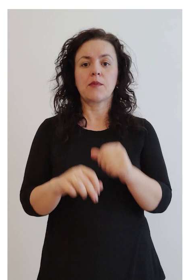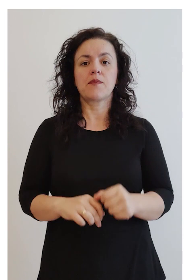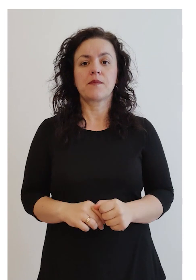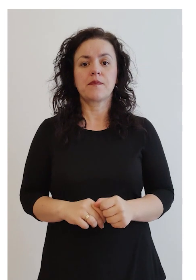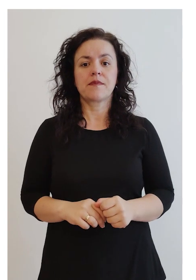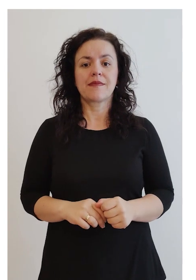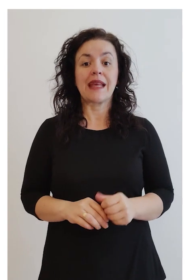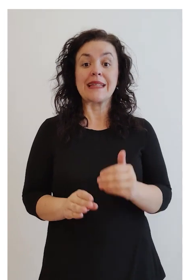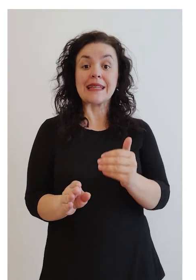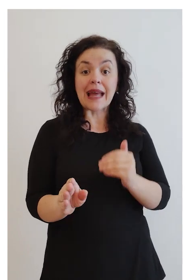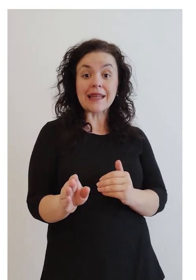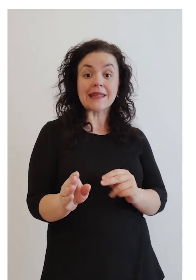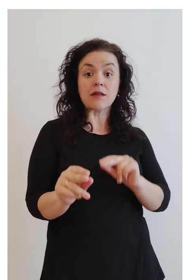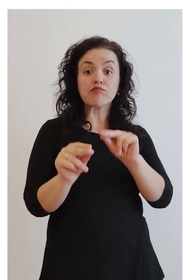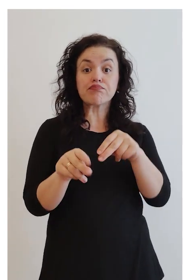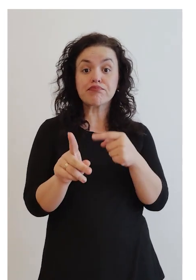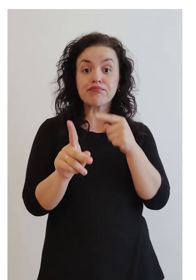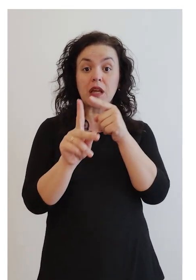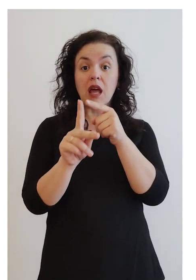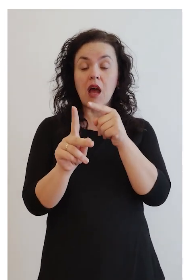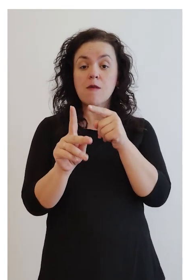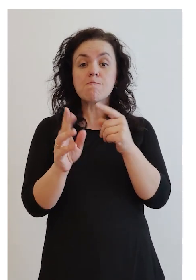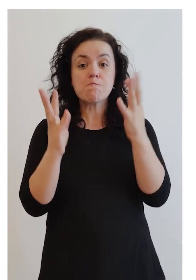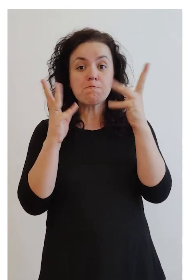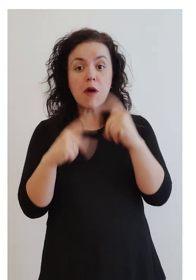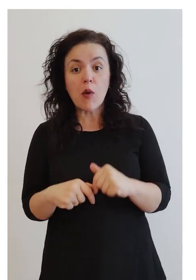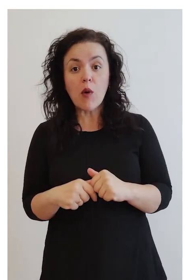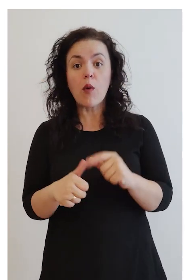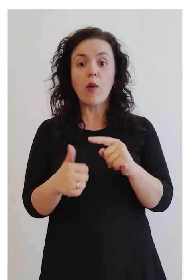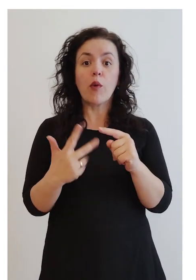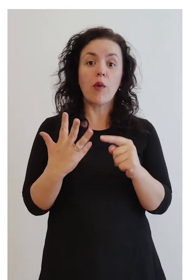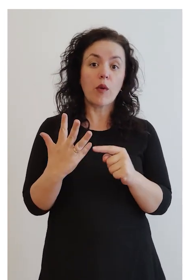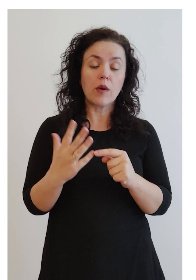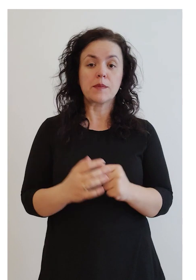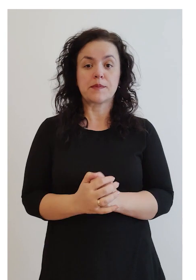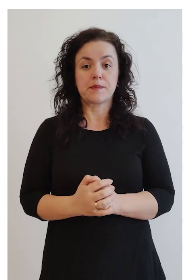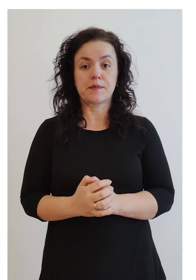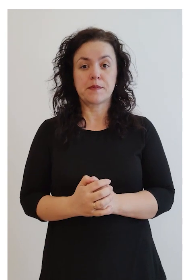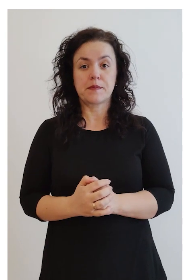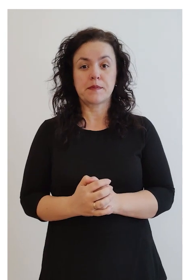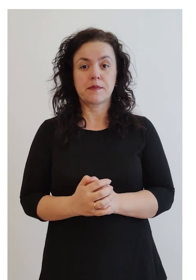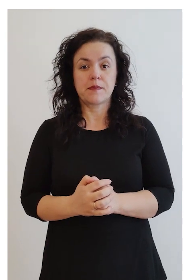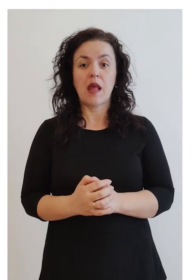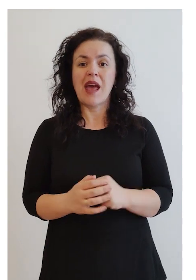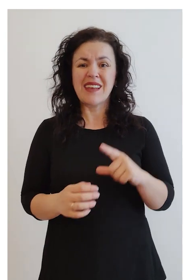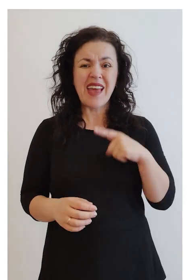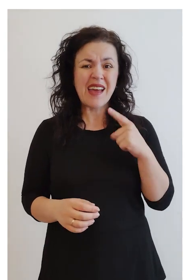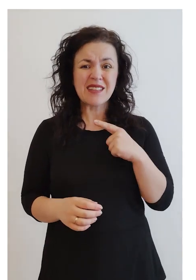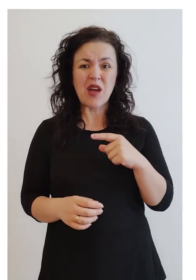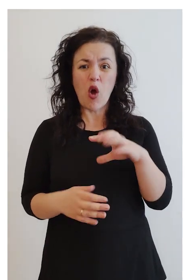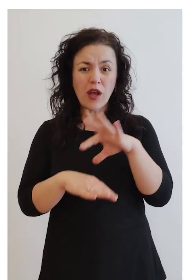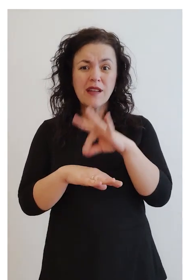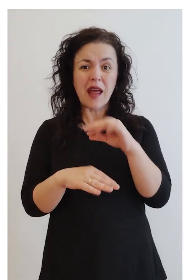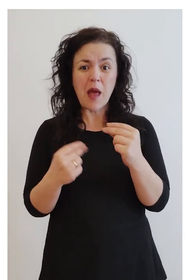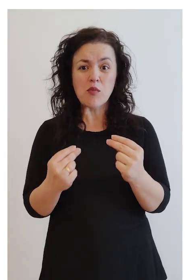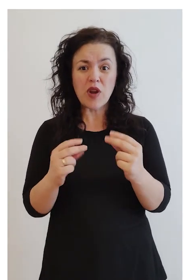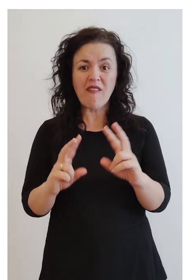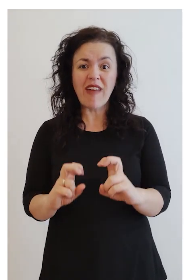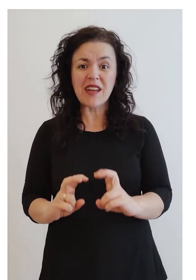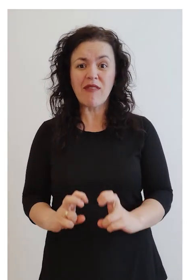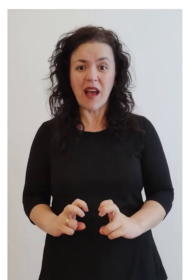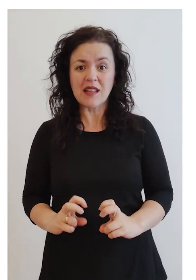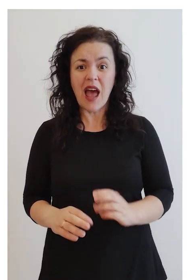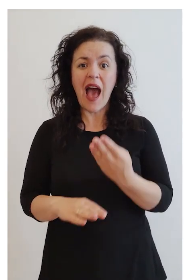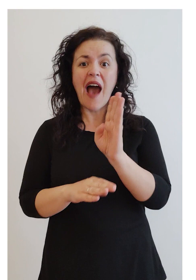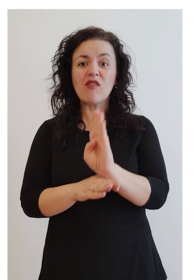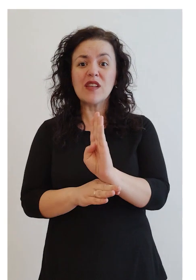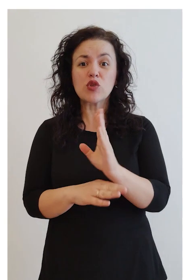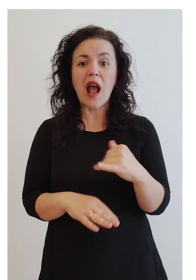Este întotdeauna o idee bună să verificați avizul de călătorie al Ministerului de Externe pentru destinația dumneavoastră.